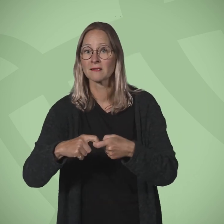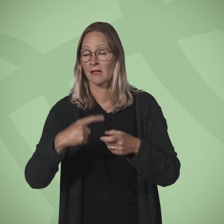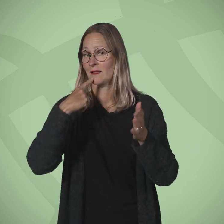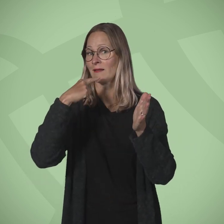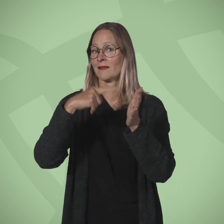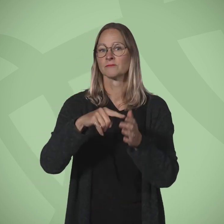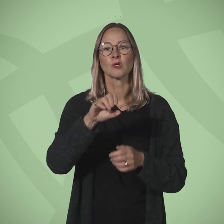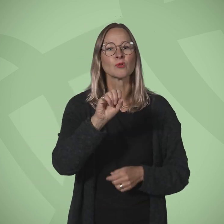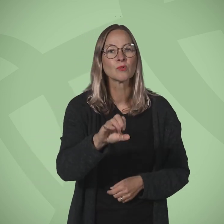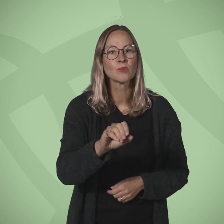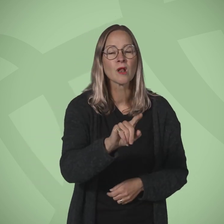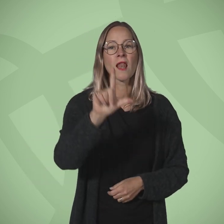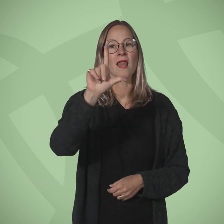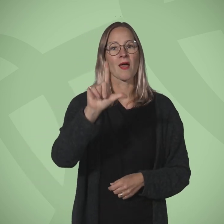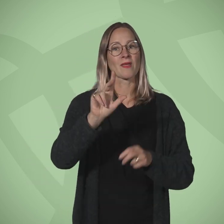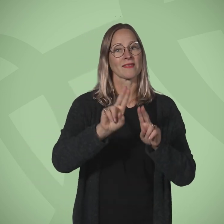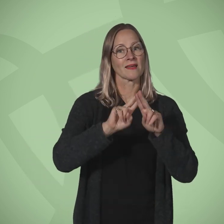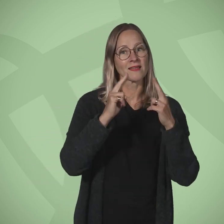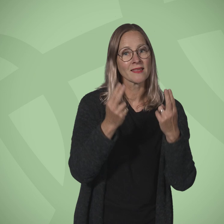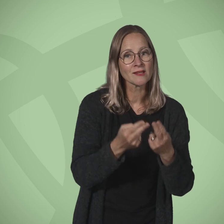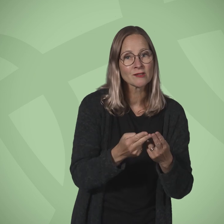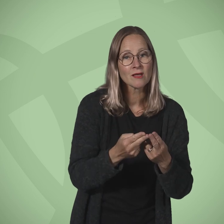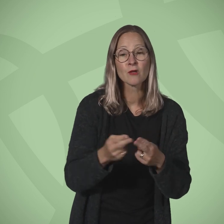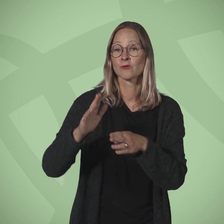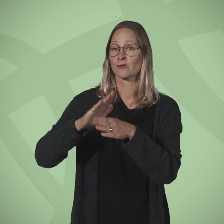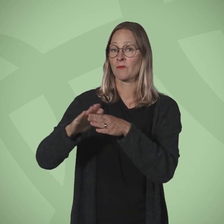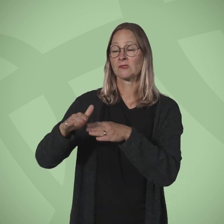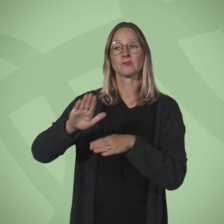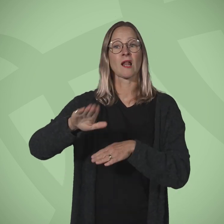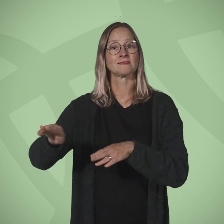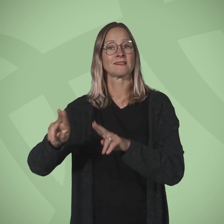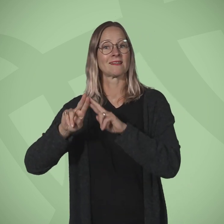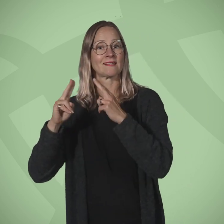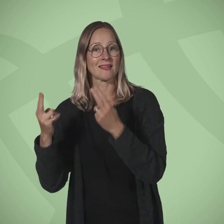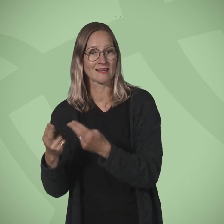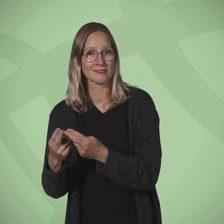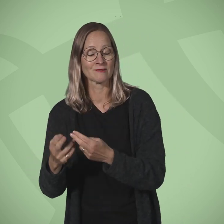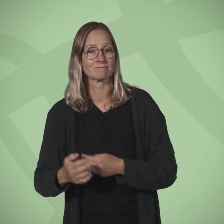esimerkiksi Turun lauantaikerho ja Jyväskylän lastenkerho.